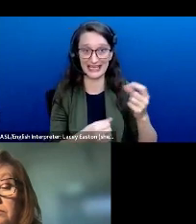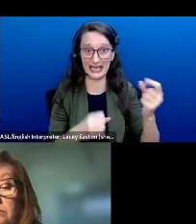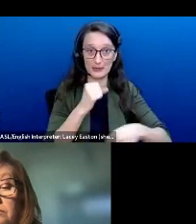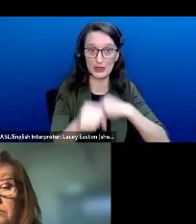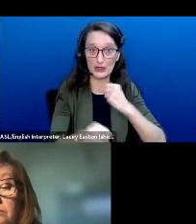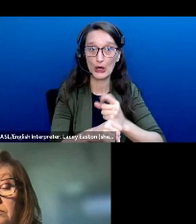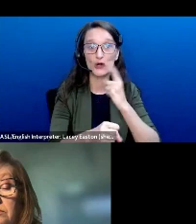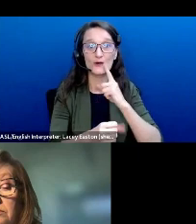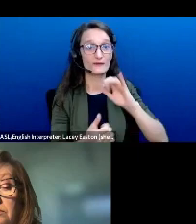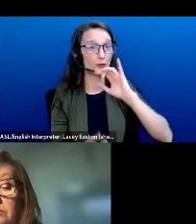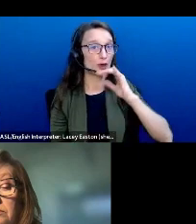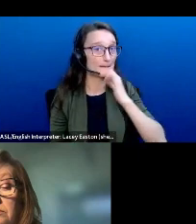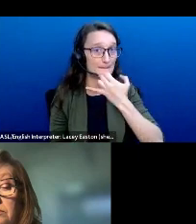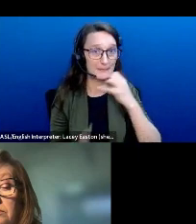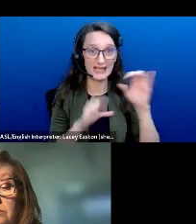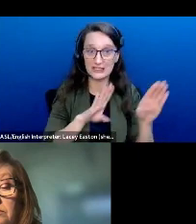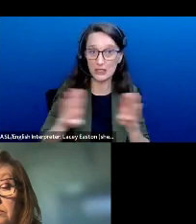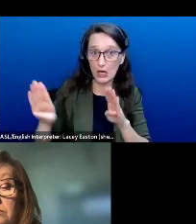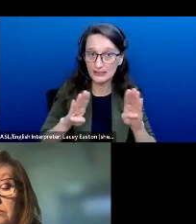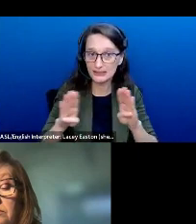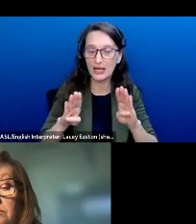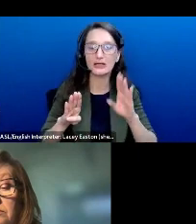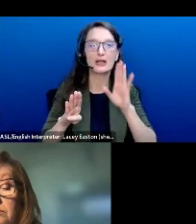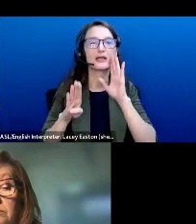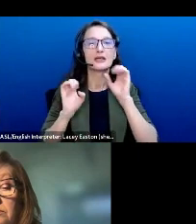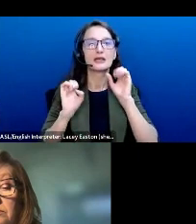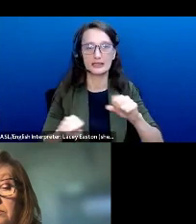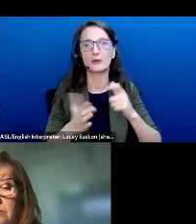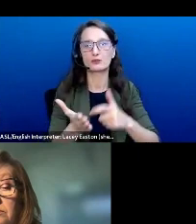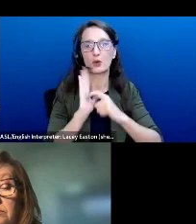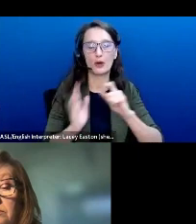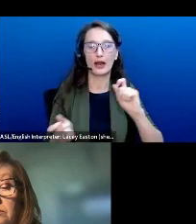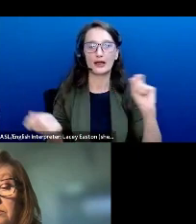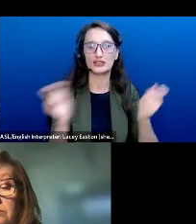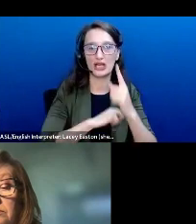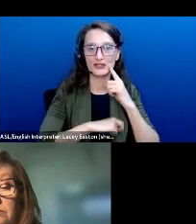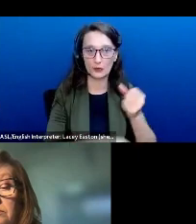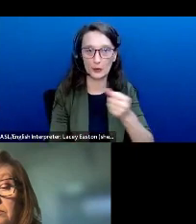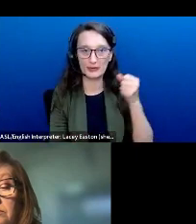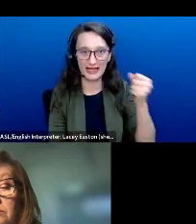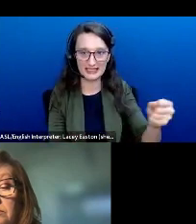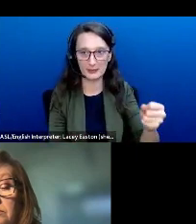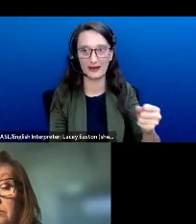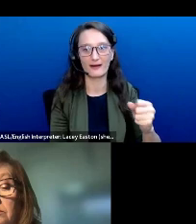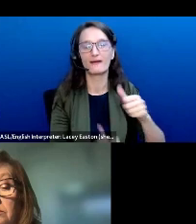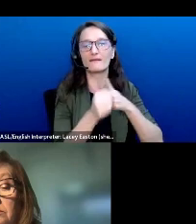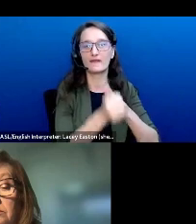ubicación que activa las protecciones de IDEA, específicamente. Requisito de una